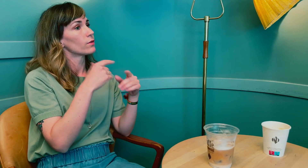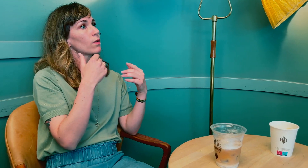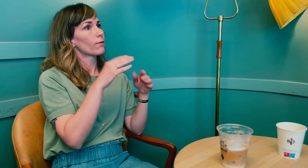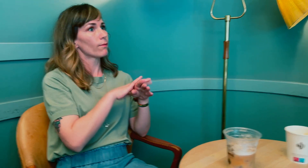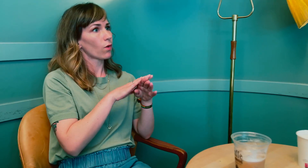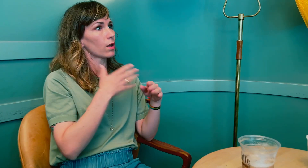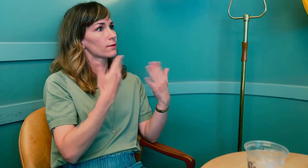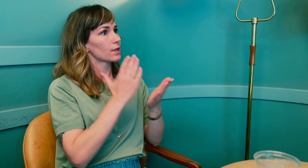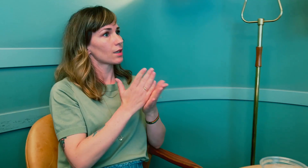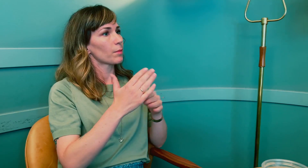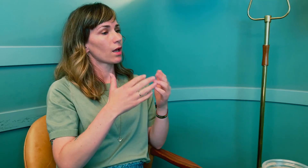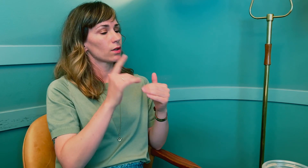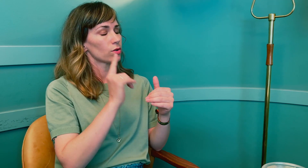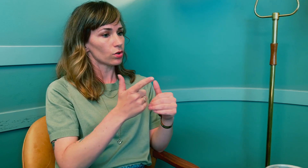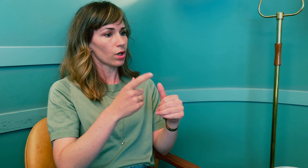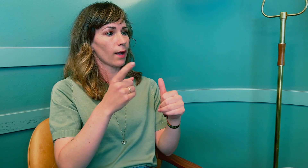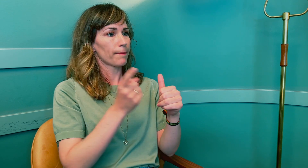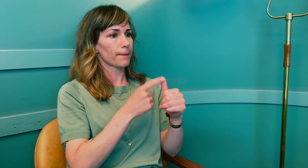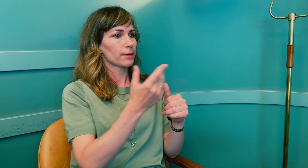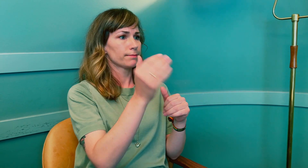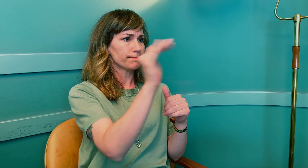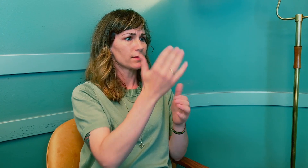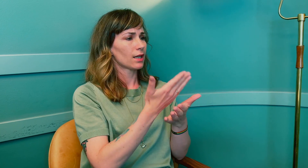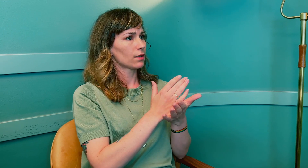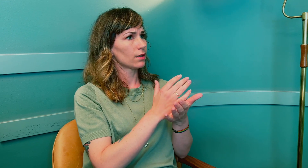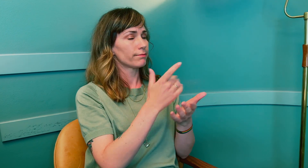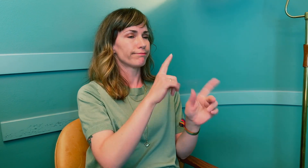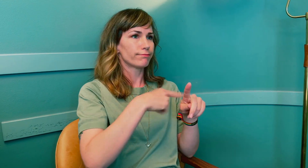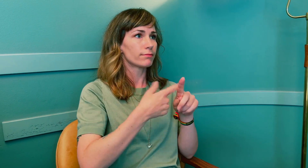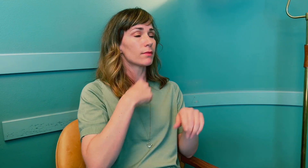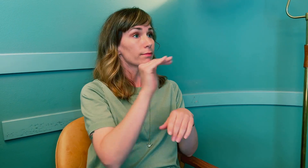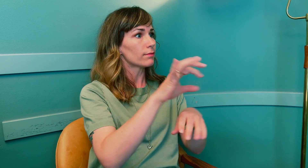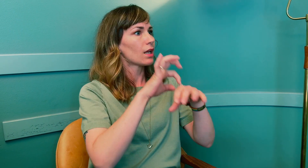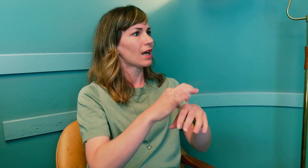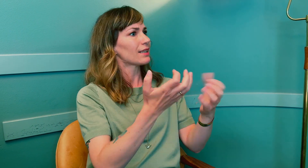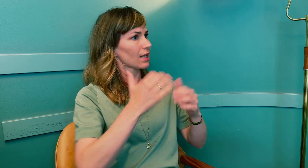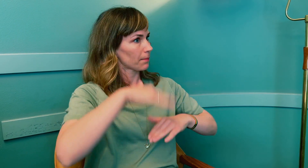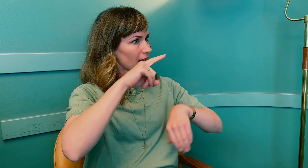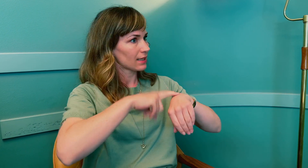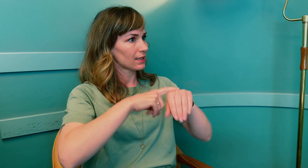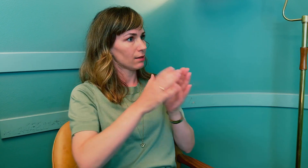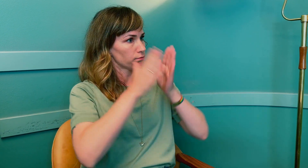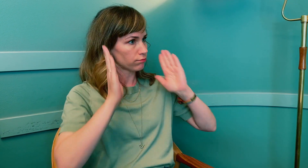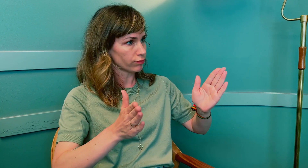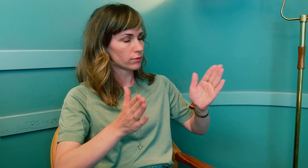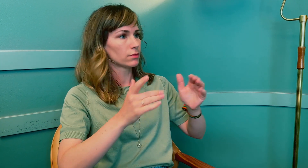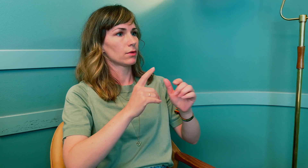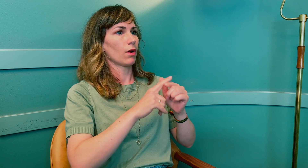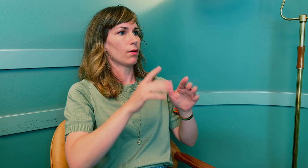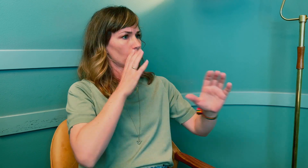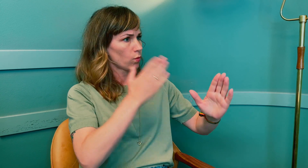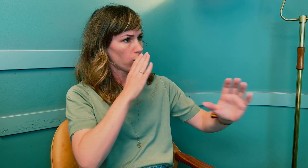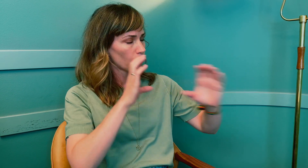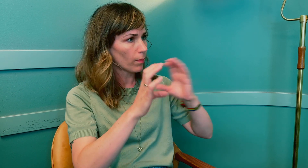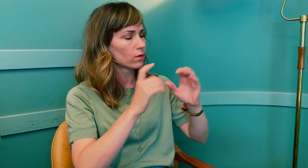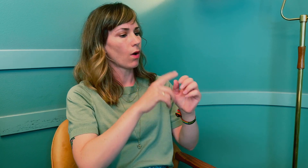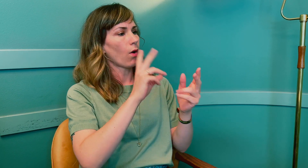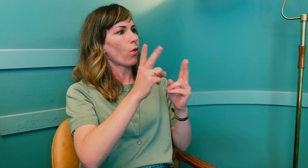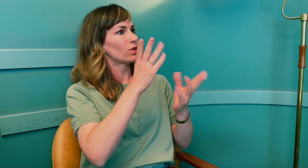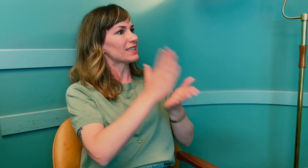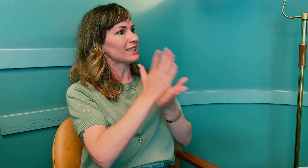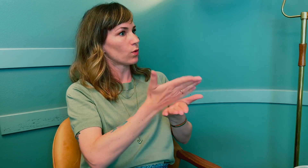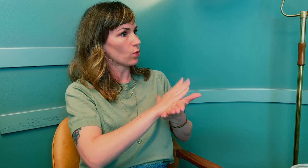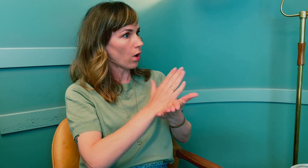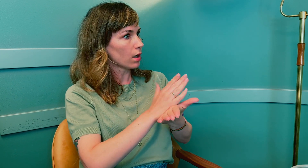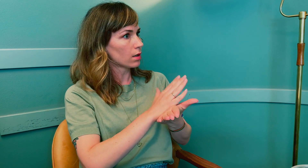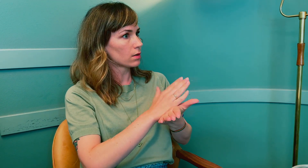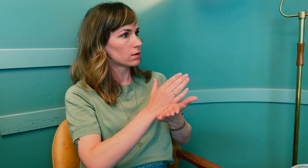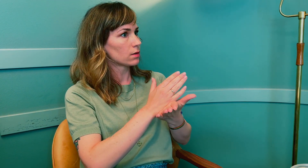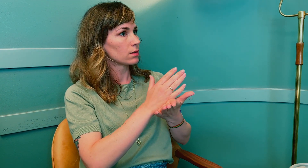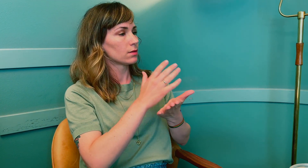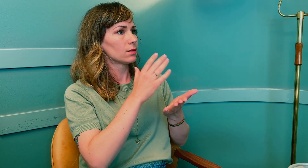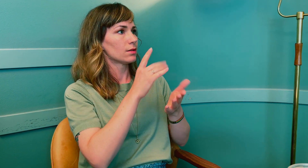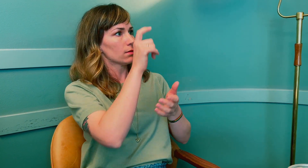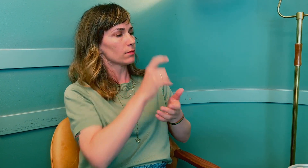Du føler du fikk riktig behandling fordi du informerte legen om at du trengte mer tid til god kommunikasjon, samt riktig tolk.